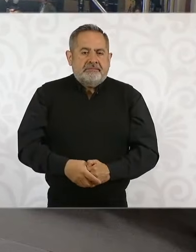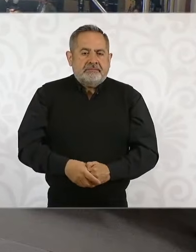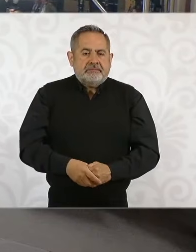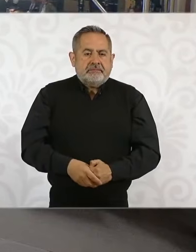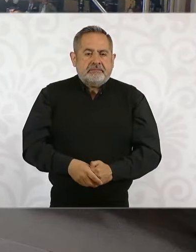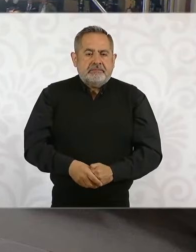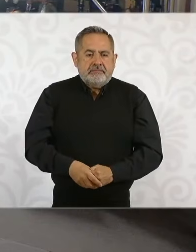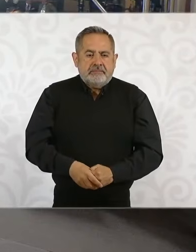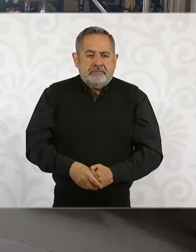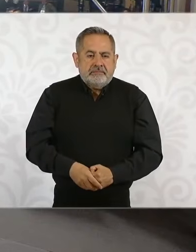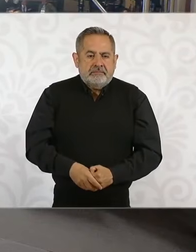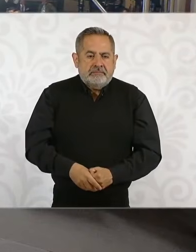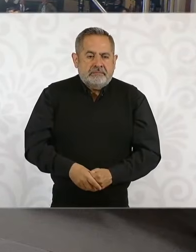Listo. ¿Algo más que quieras comentar?